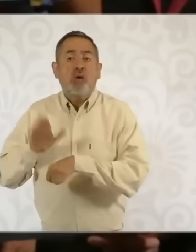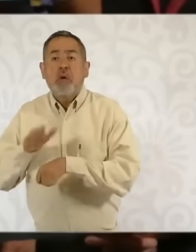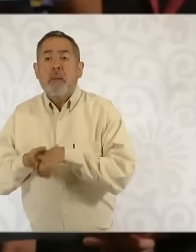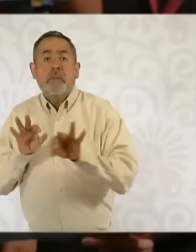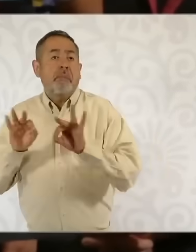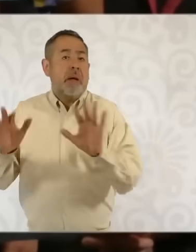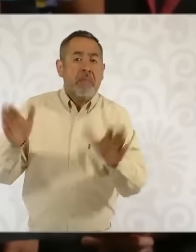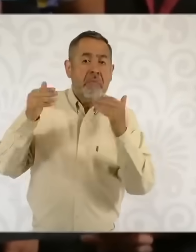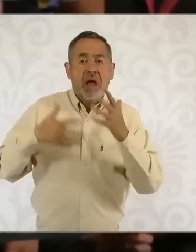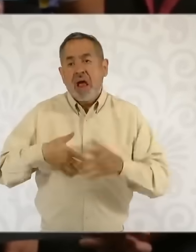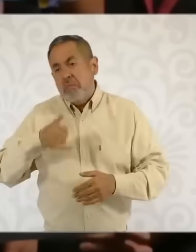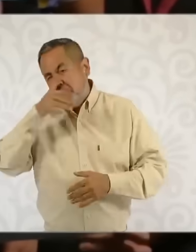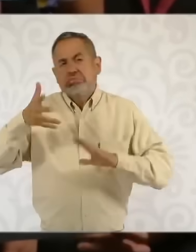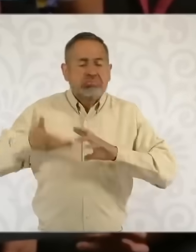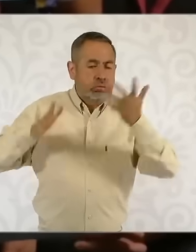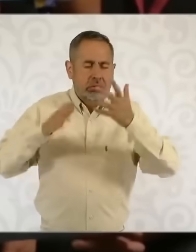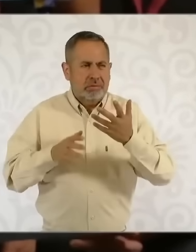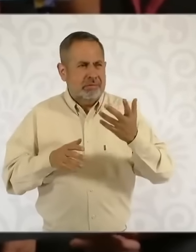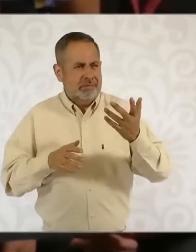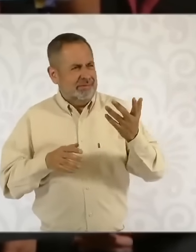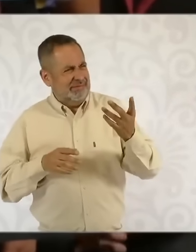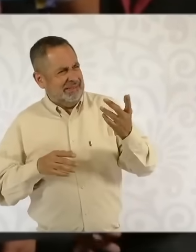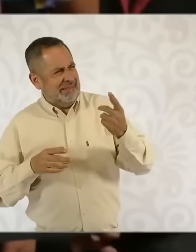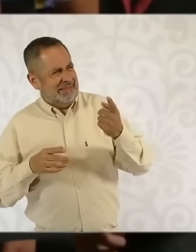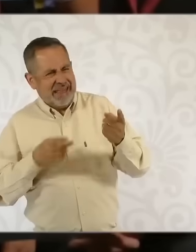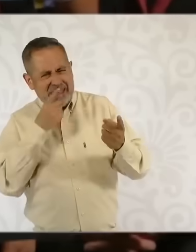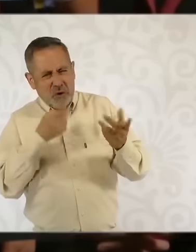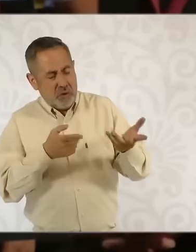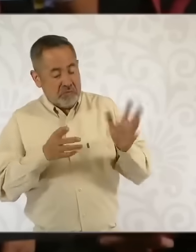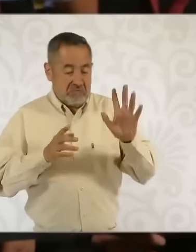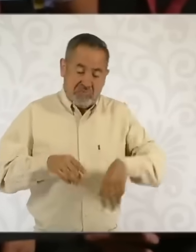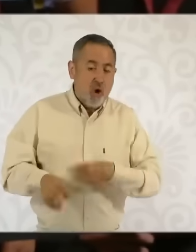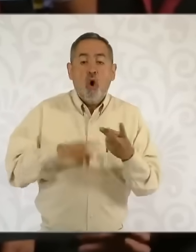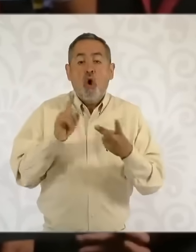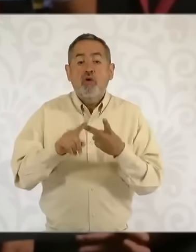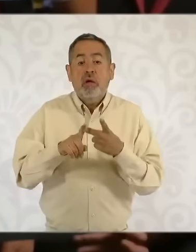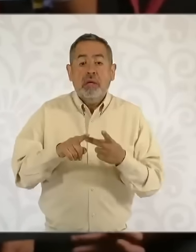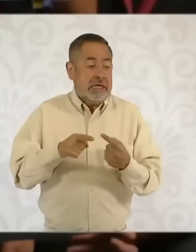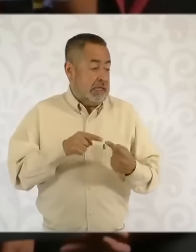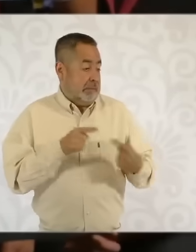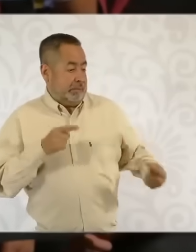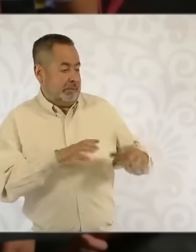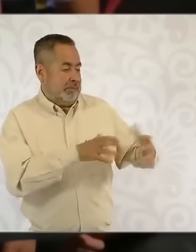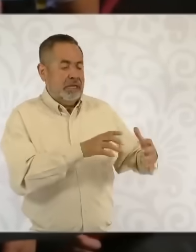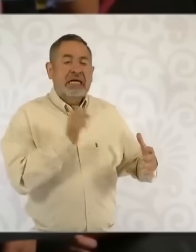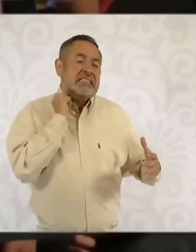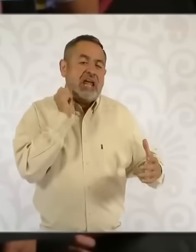manera violenta Otro tema que va relacionado es que la oposición senadoras de oposición no quiero